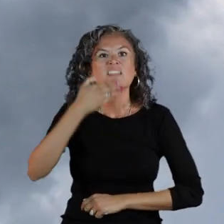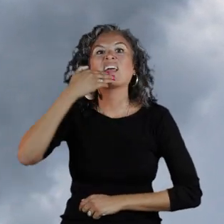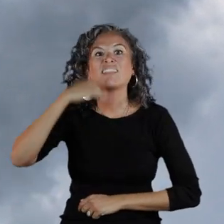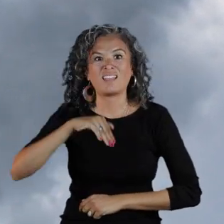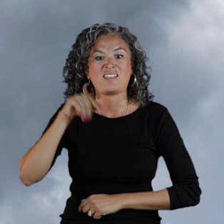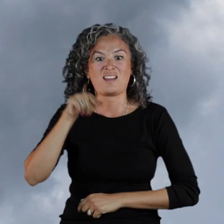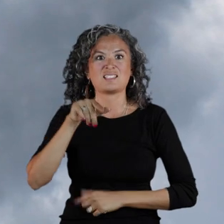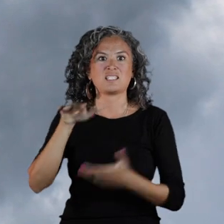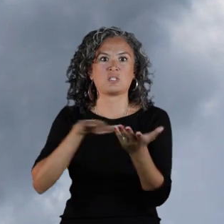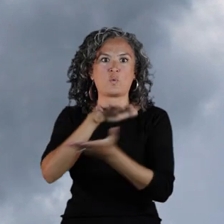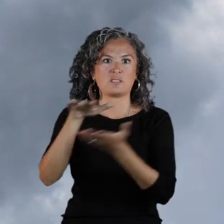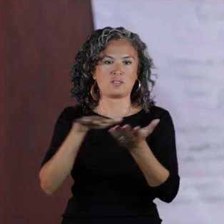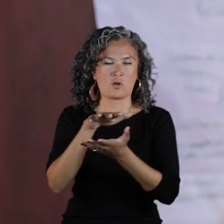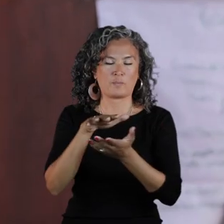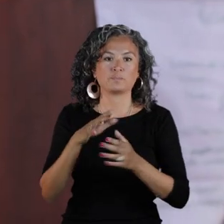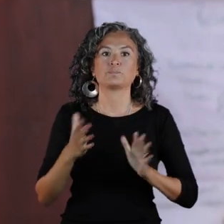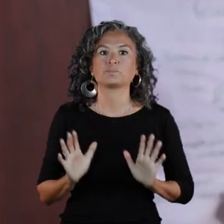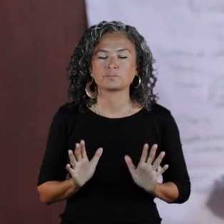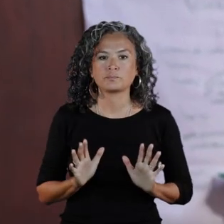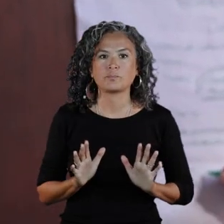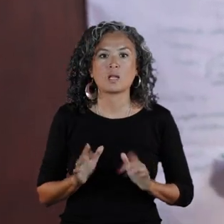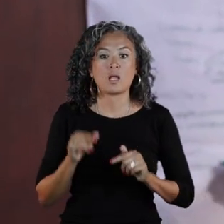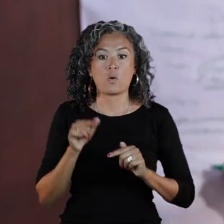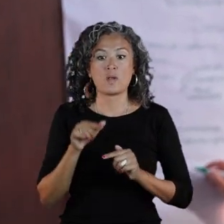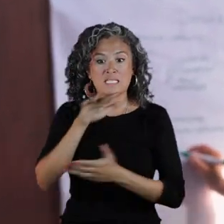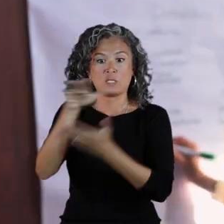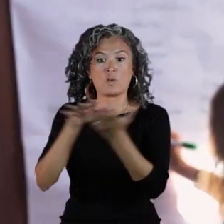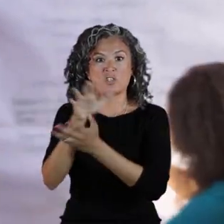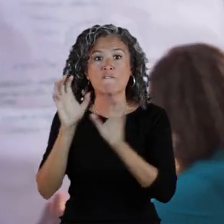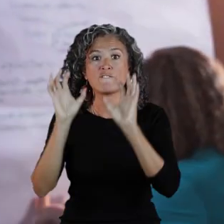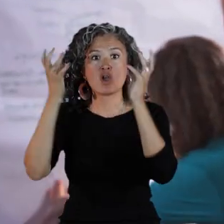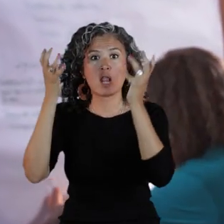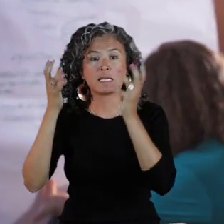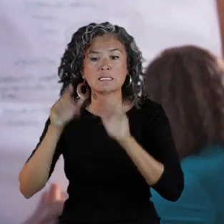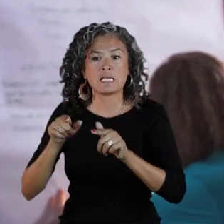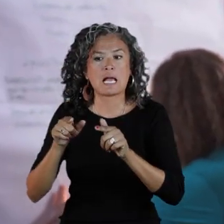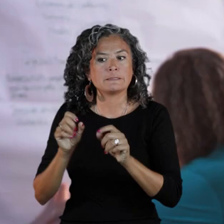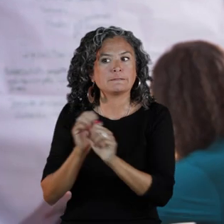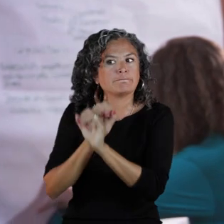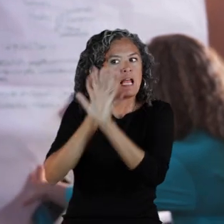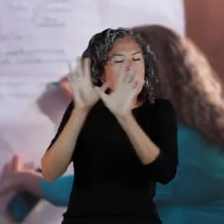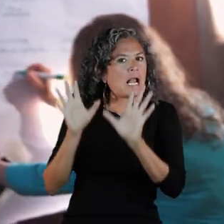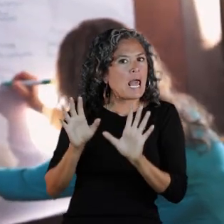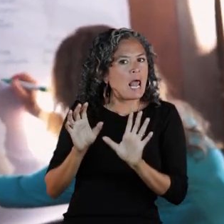importante para mi entender que un hecho de violencia fuera de contexto, no quiere decir nada.